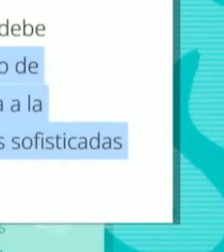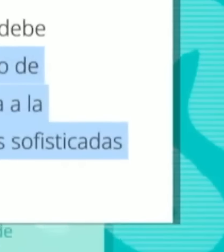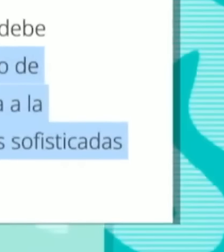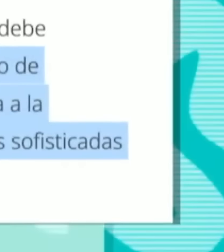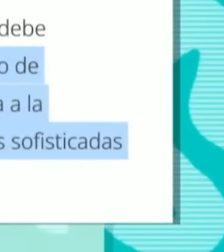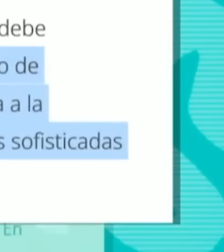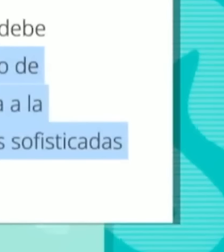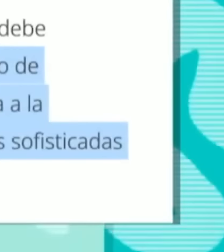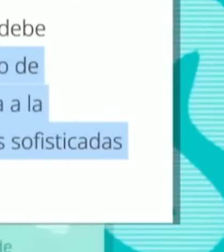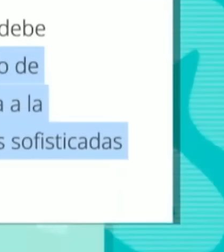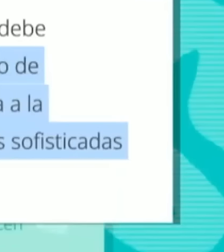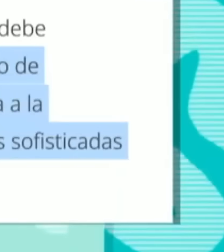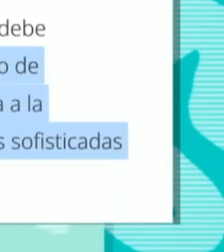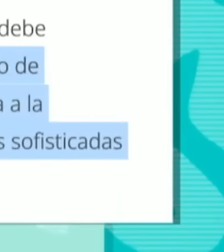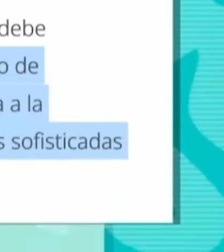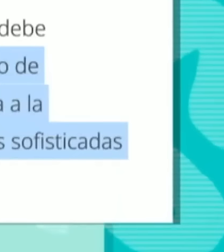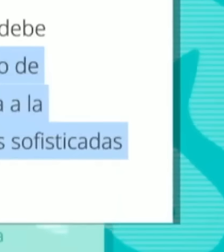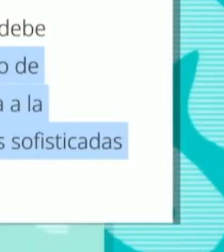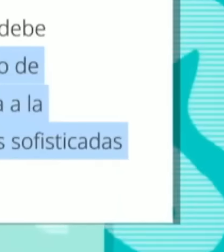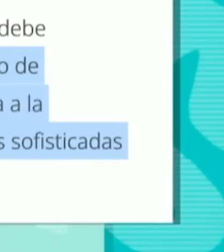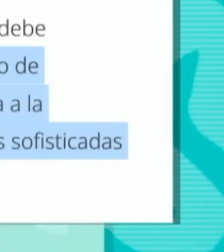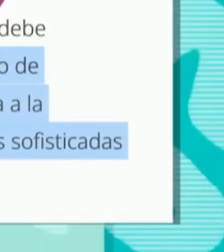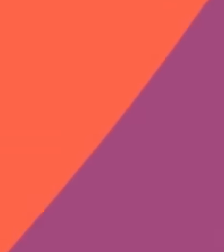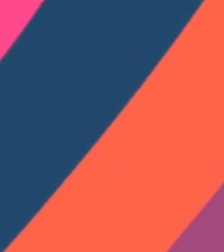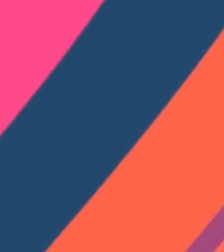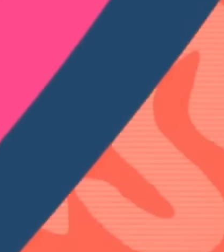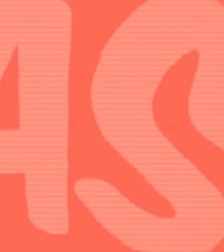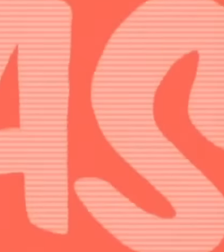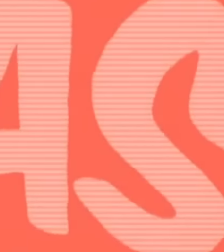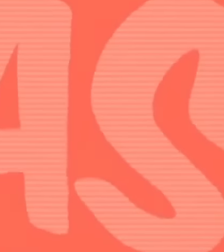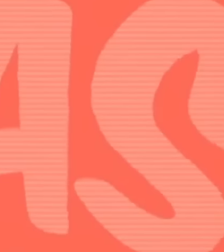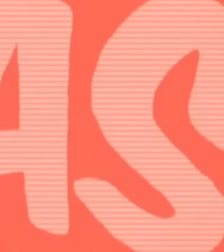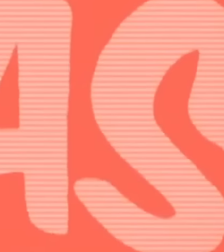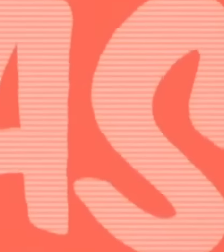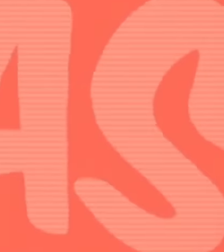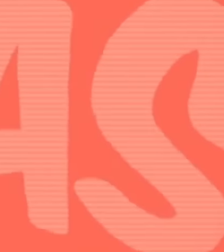electorales, no para restringir la libertad de expresión ciudadana. Dos. La reforma electoral